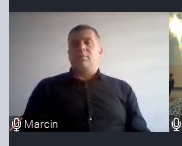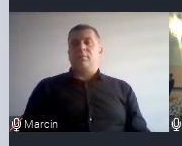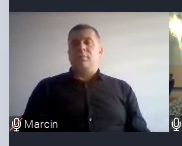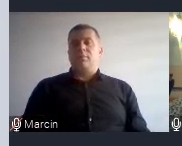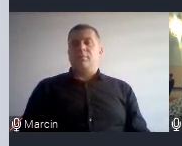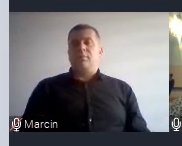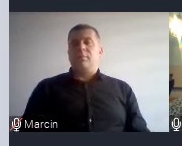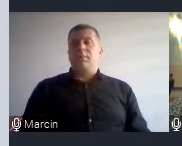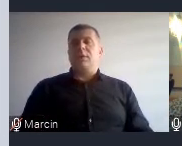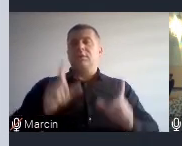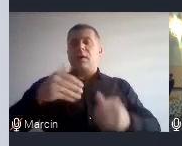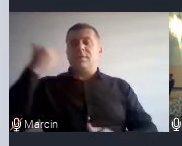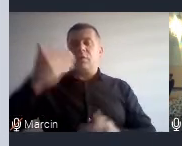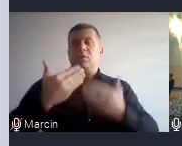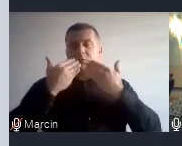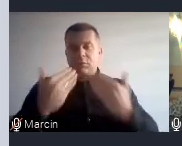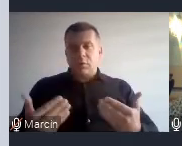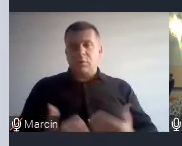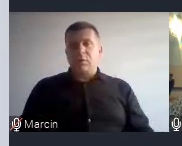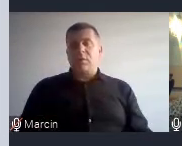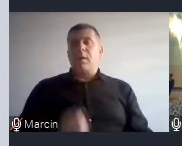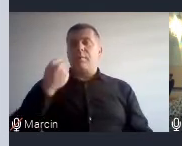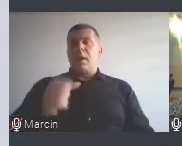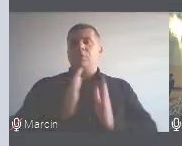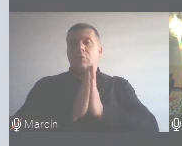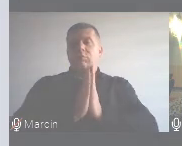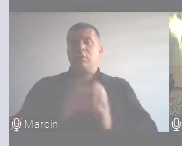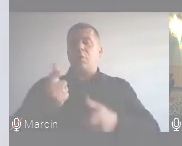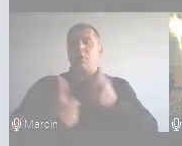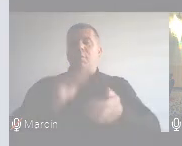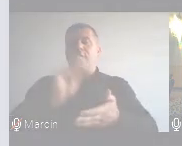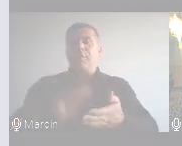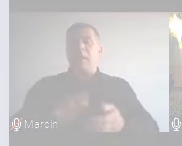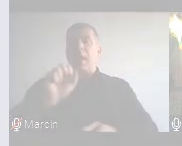za część wykładową dziękuję i bardzo proszę o wypełnienie ankiety ewaluacyjnej,